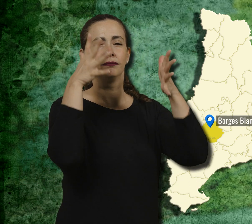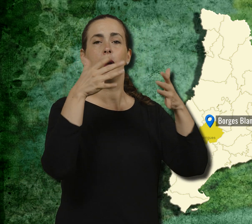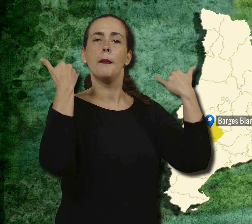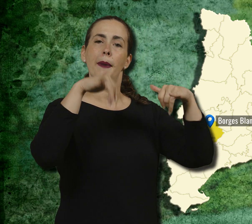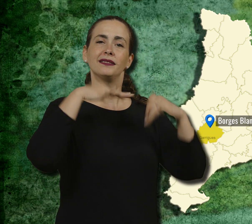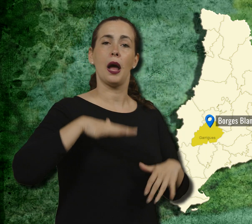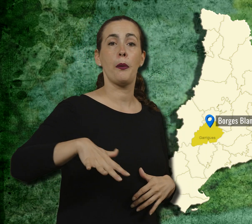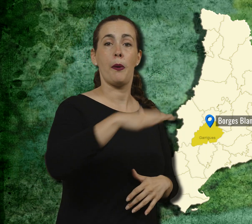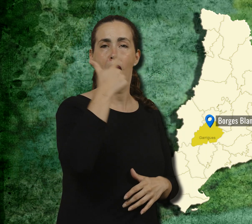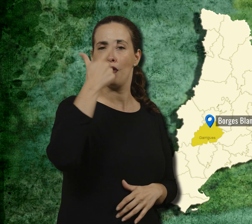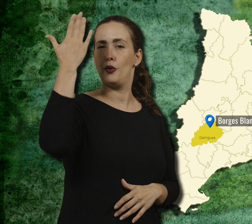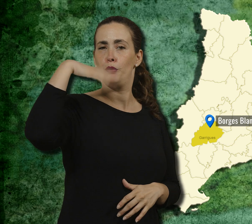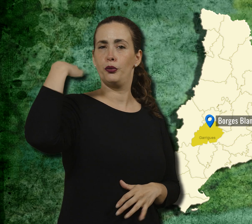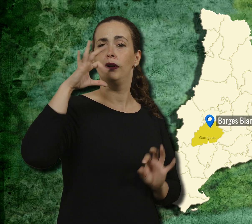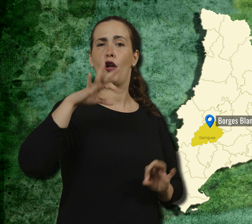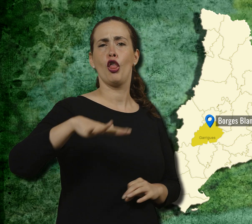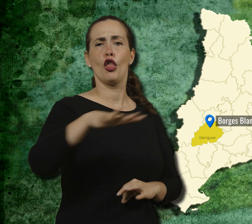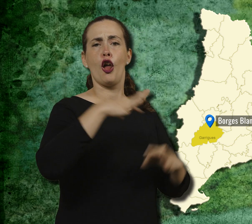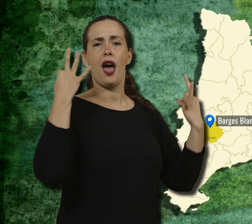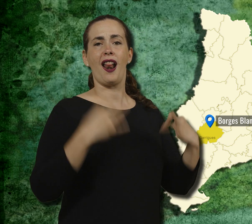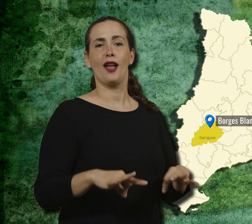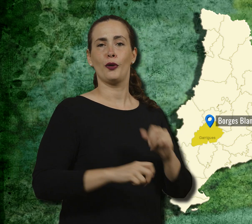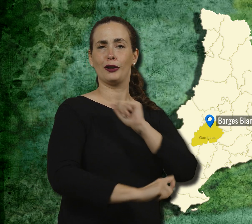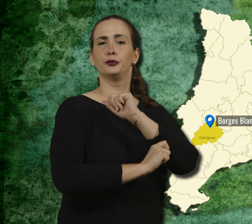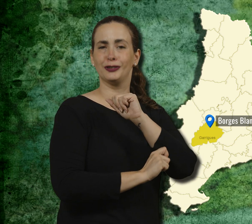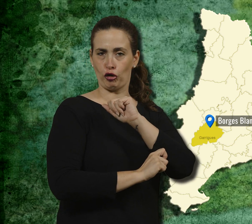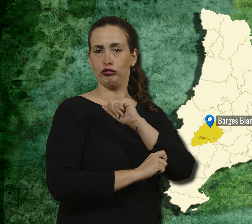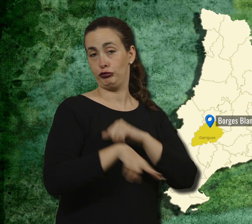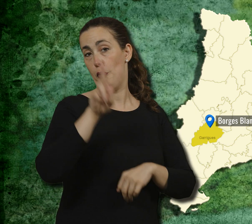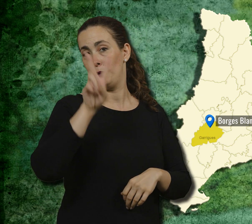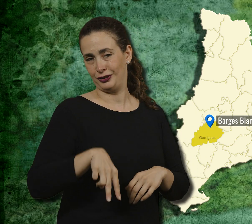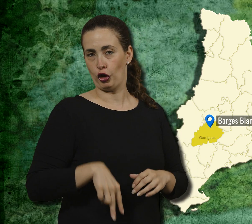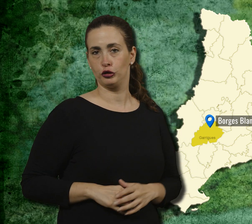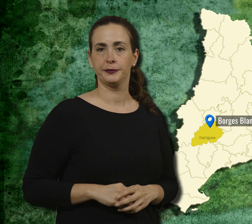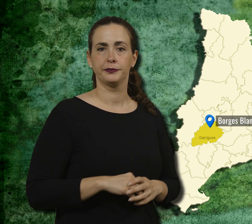És també recomanable passejar pel nucli antic i per la zona natural dels Bessons.